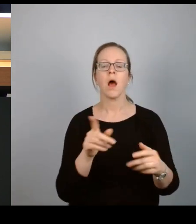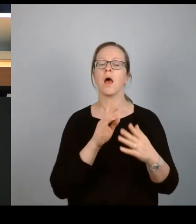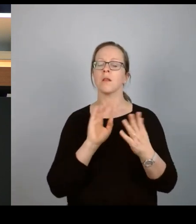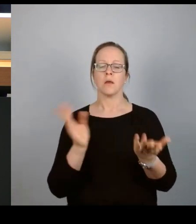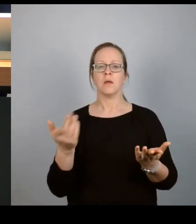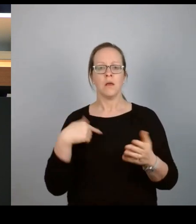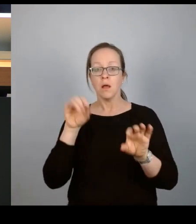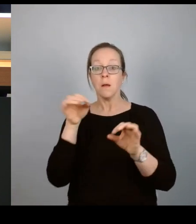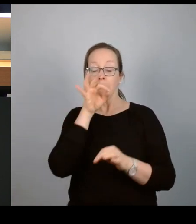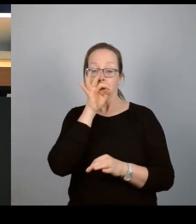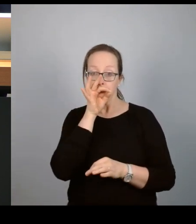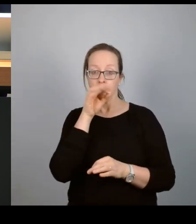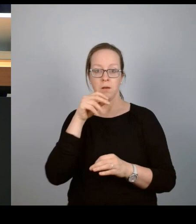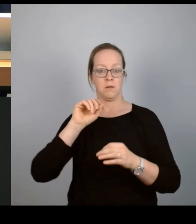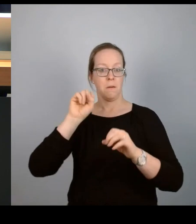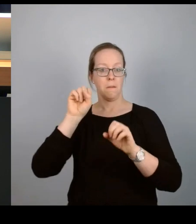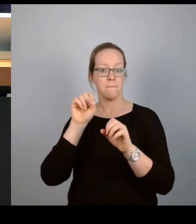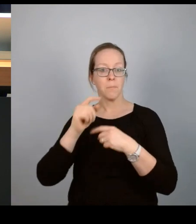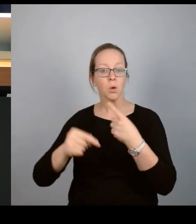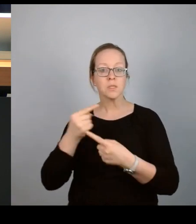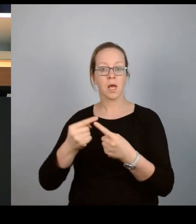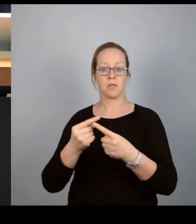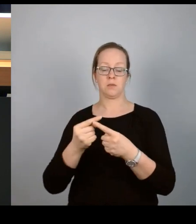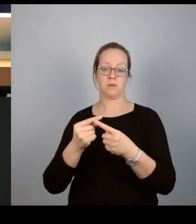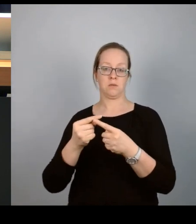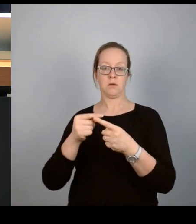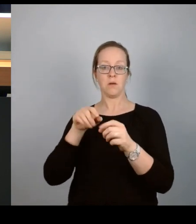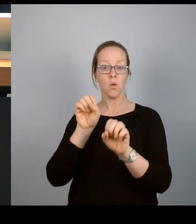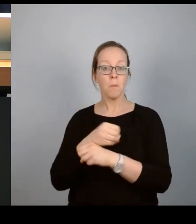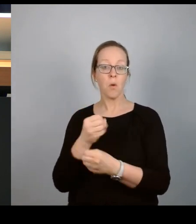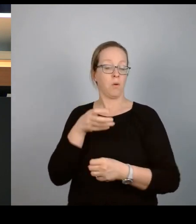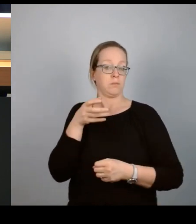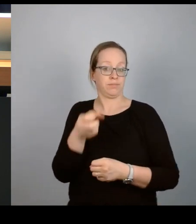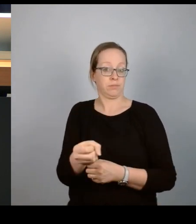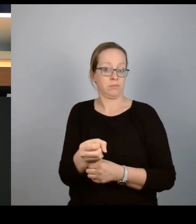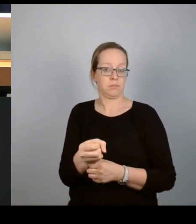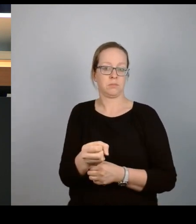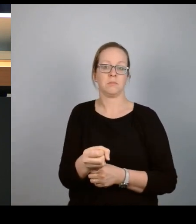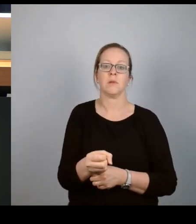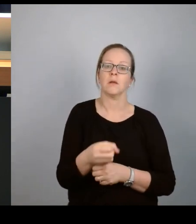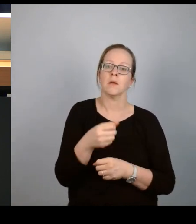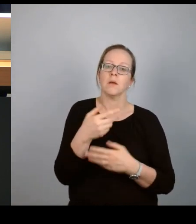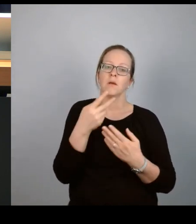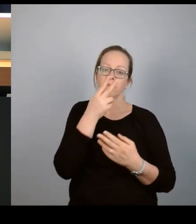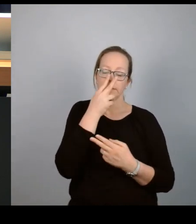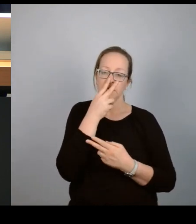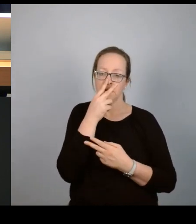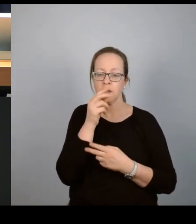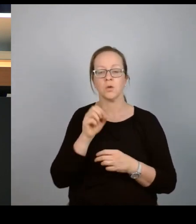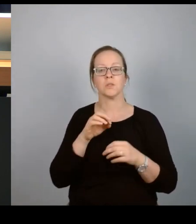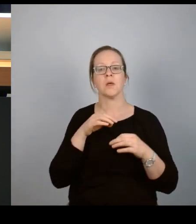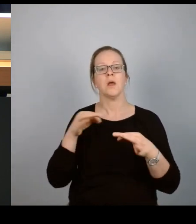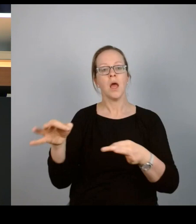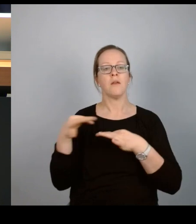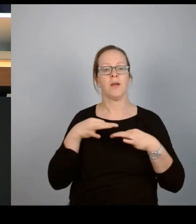Und deswegen bin ich auch froh, dass jetzt die ersten Dash-Boards an den Start gehen sollen, wo man mal wirklich Daten transparent macht, sodass man evidenzbasierte